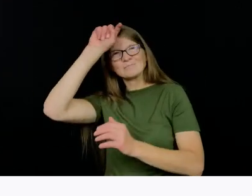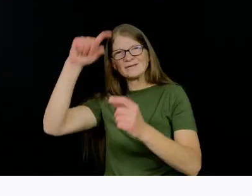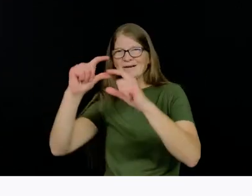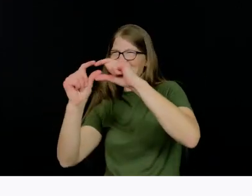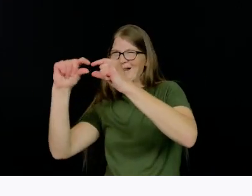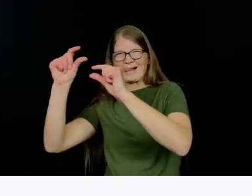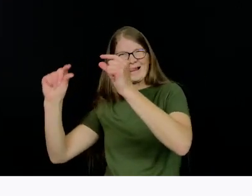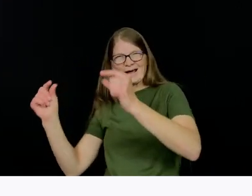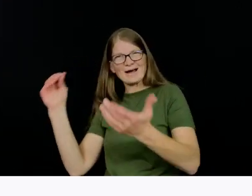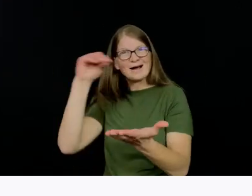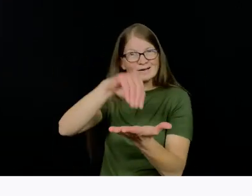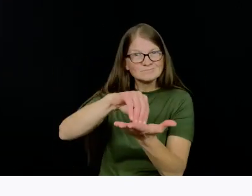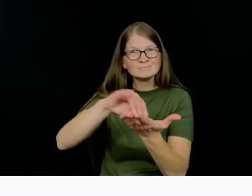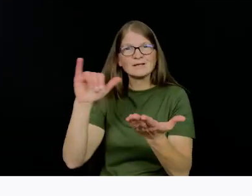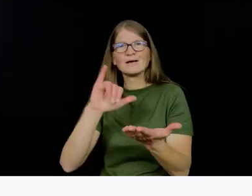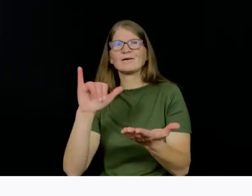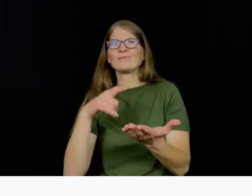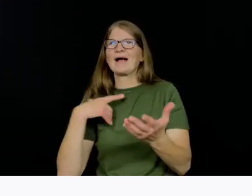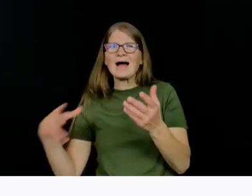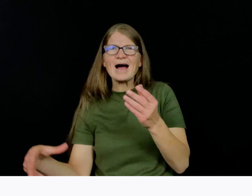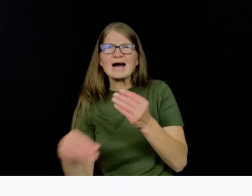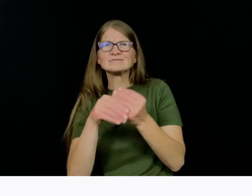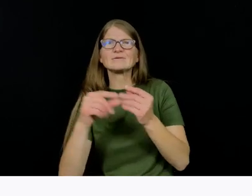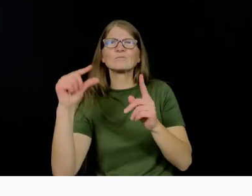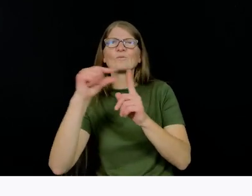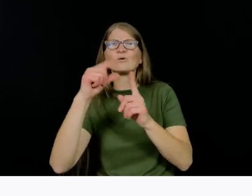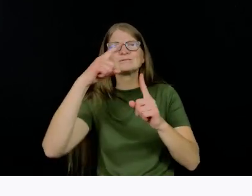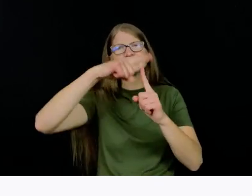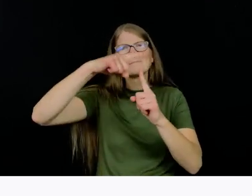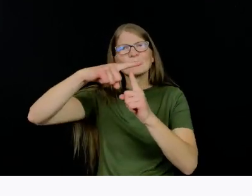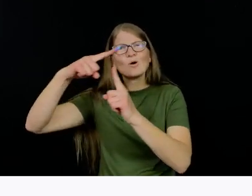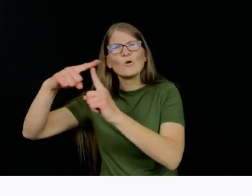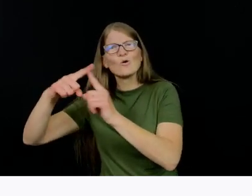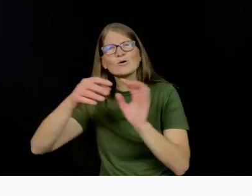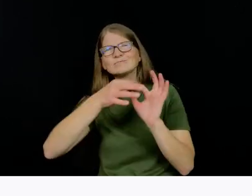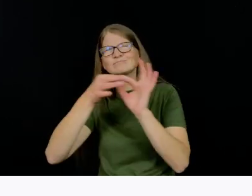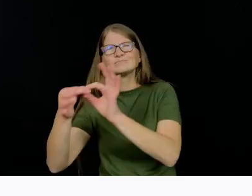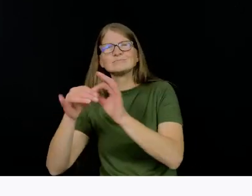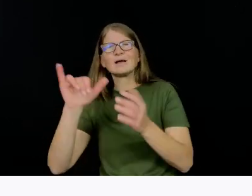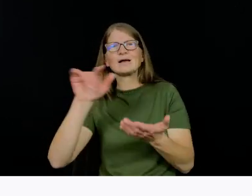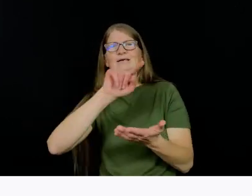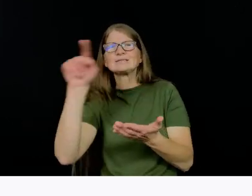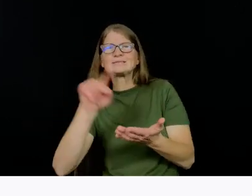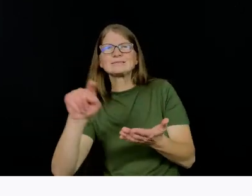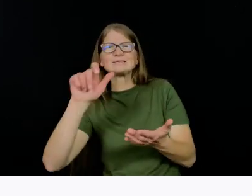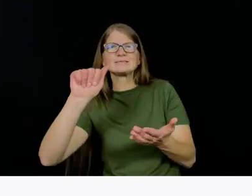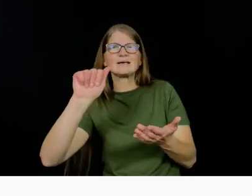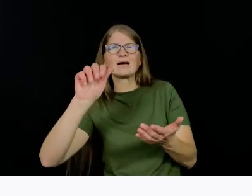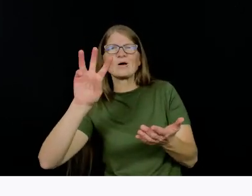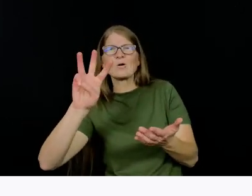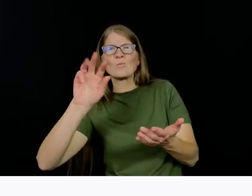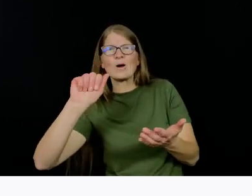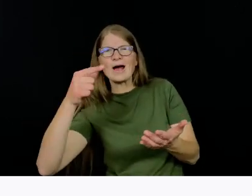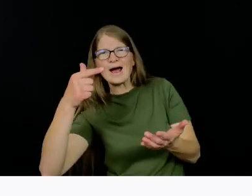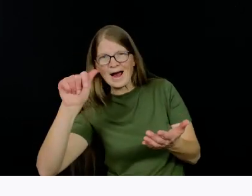كما نستمر في الاستثمار في البرامج النصية مثل التحسينات الأخيرة على Zawgyi وهو ترميز خط واسع الانتشار في جميع أنحاء ميانمار